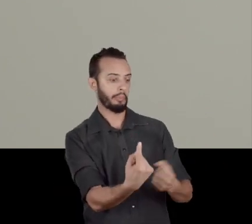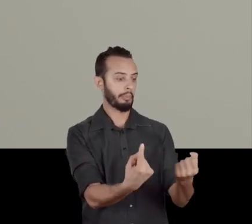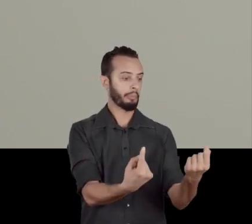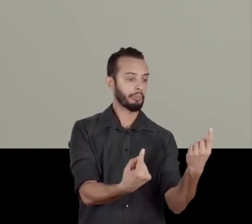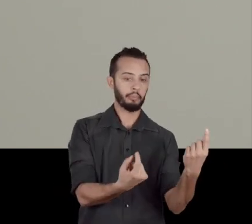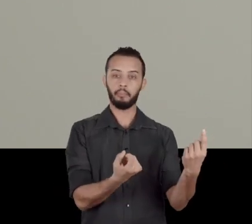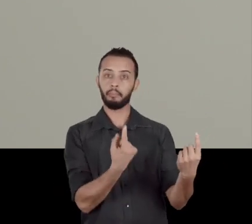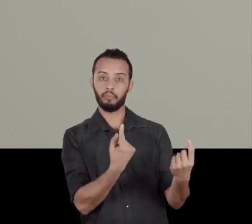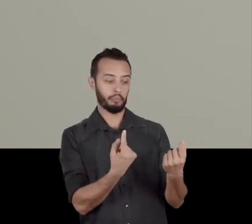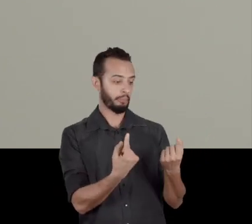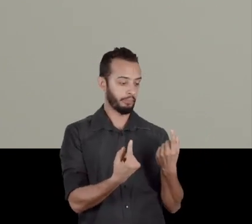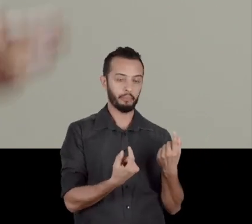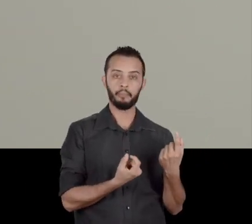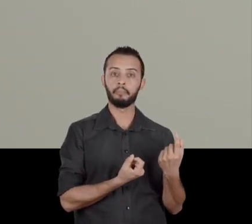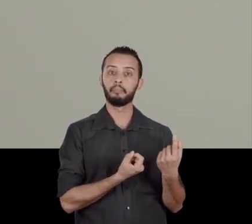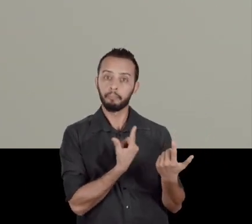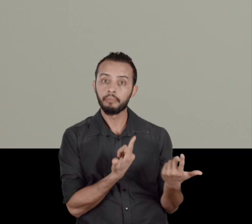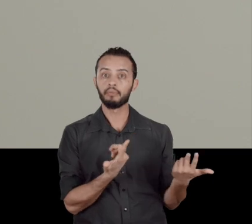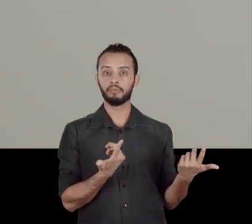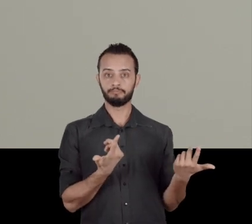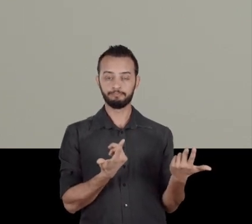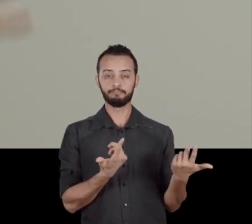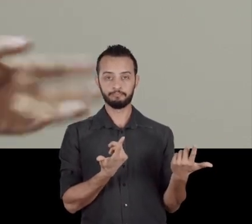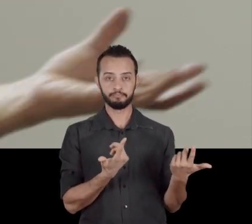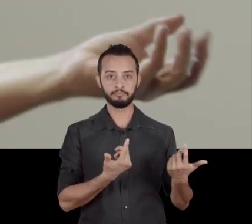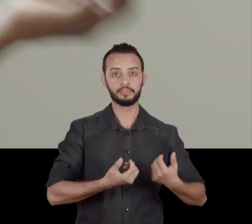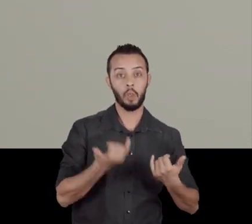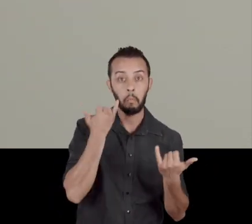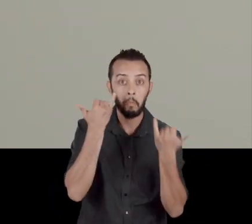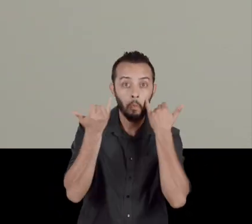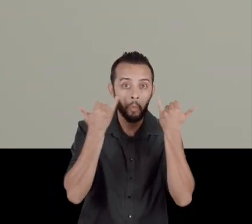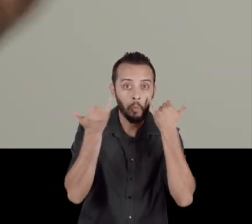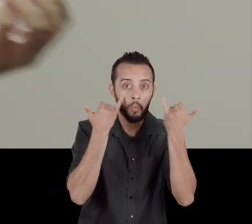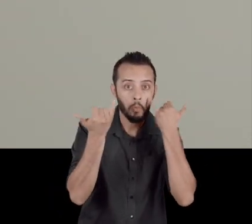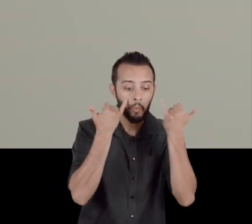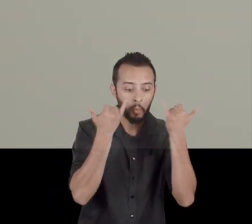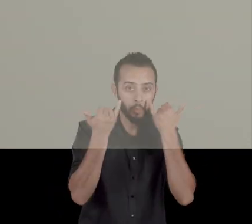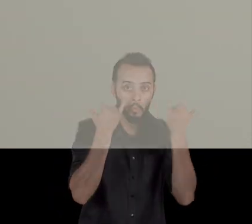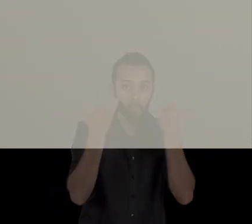e que se encontram num outro lugar que é cheio de inputs.